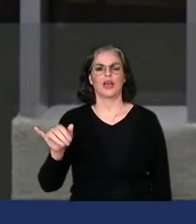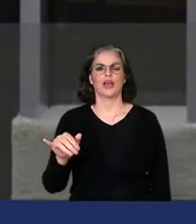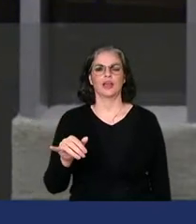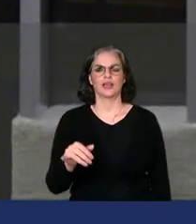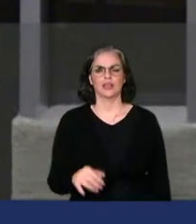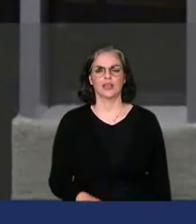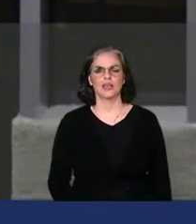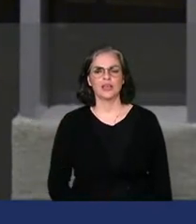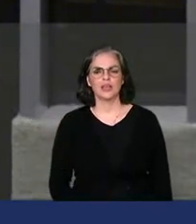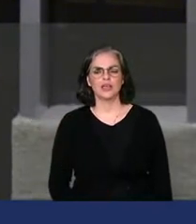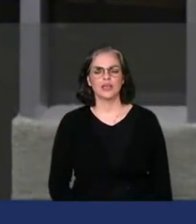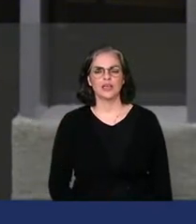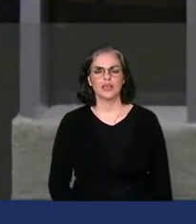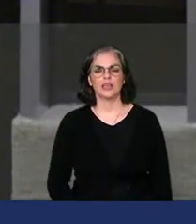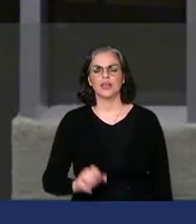CITAR... DEPUTADA ERIKA KOKAY